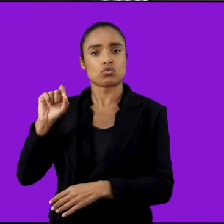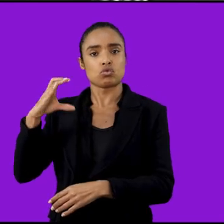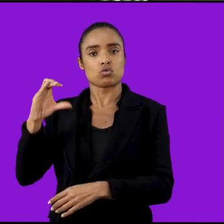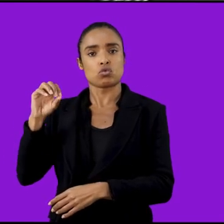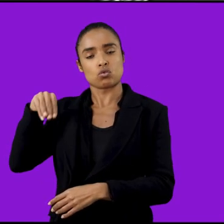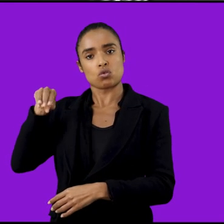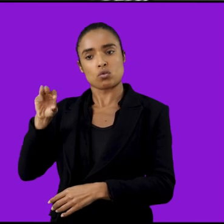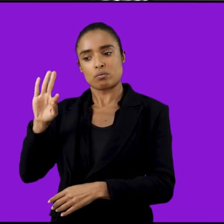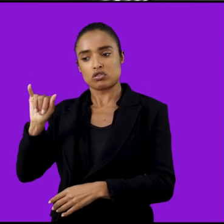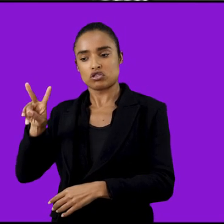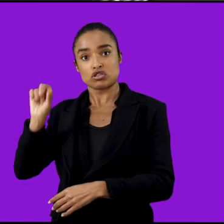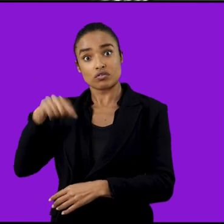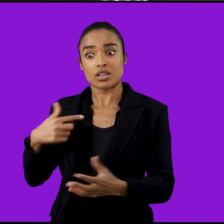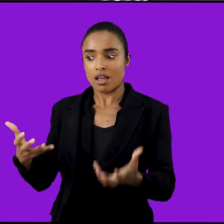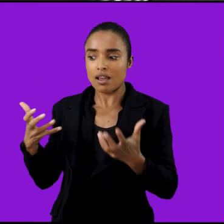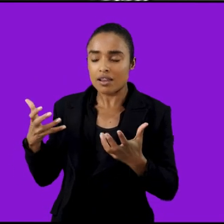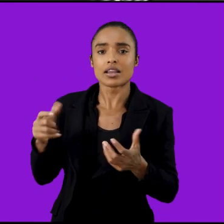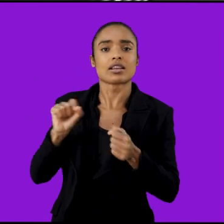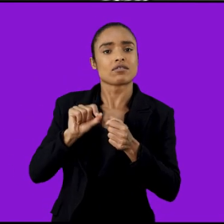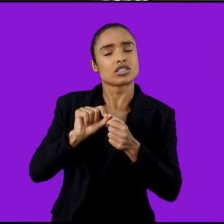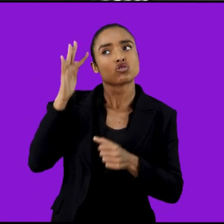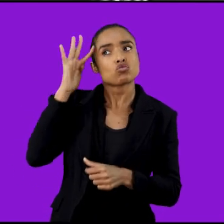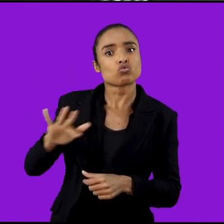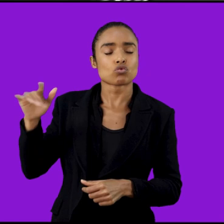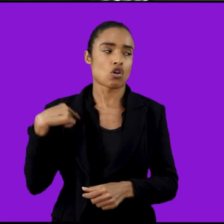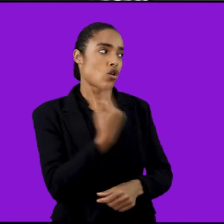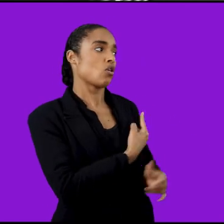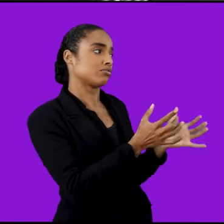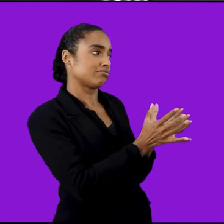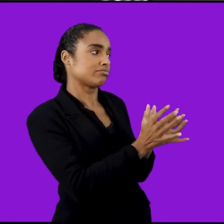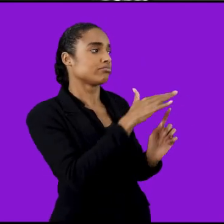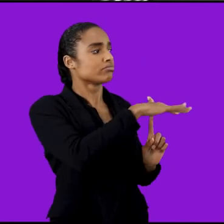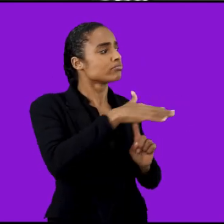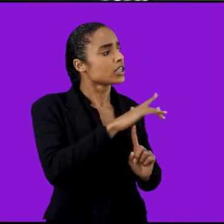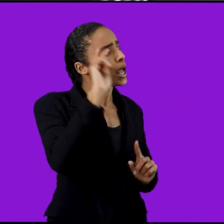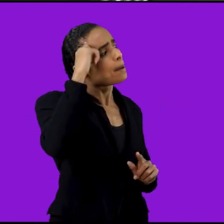Instituto Locomotiva porque eu queria falar de sonhos, Ah Foi a gente que fez essa pesquisa